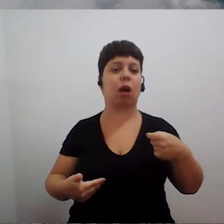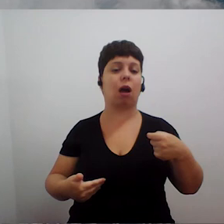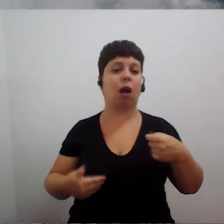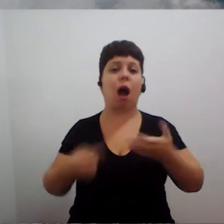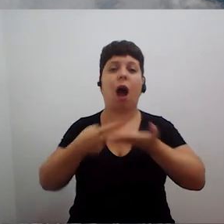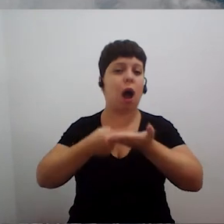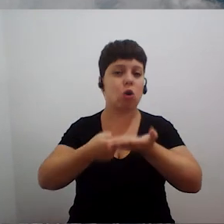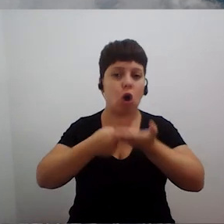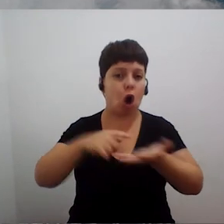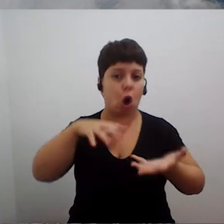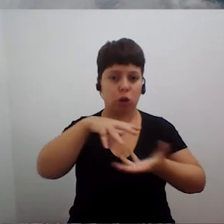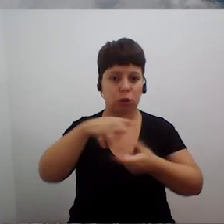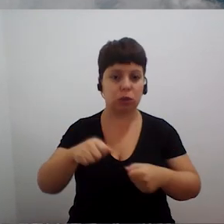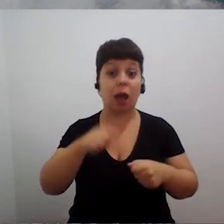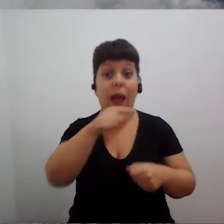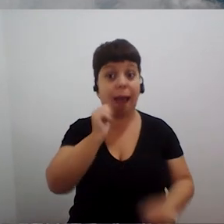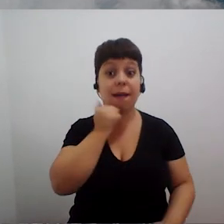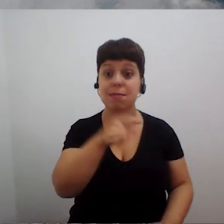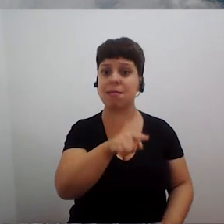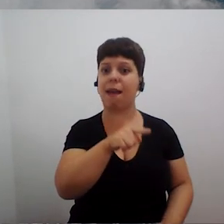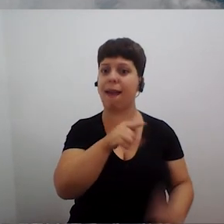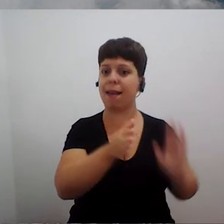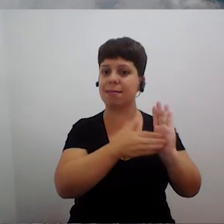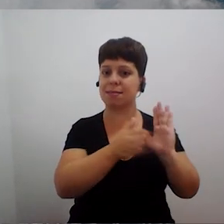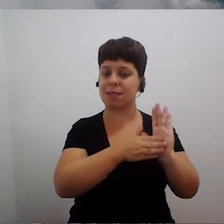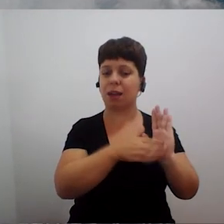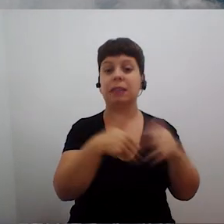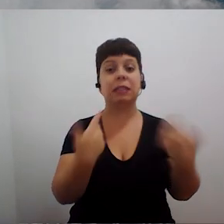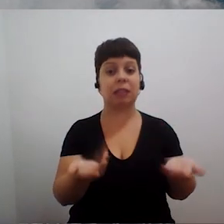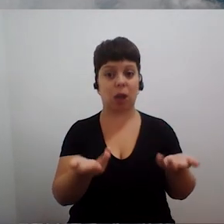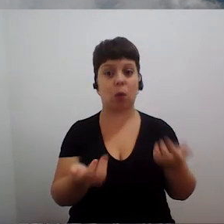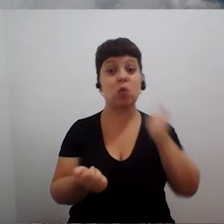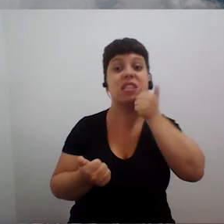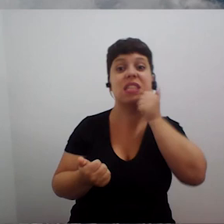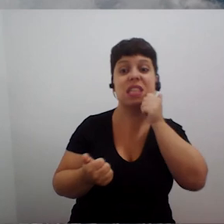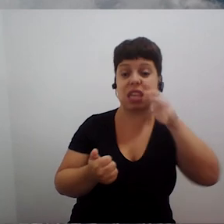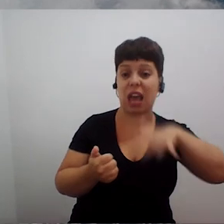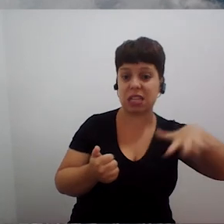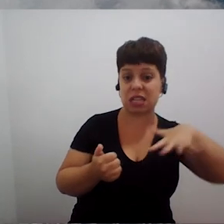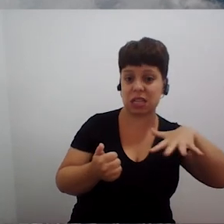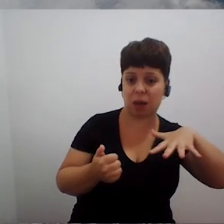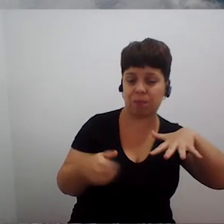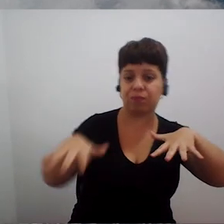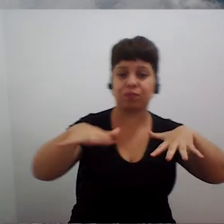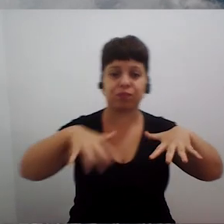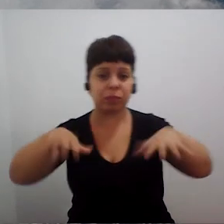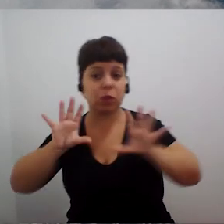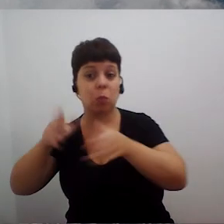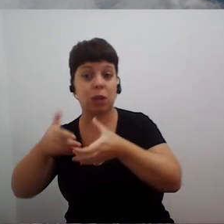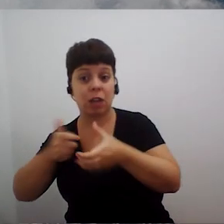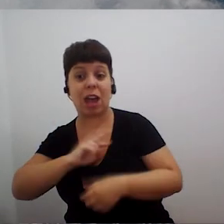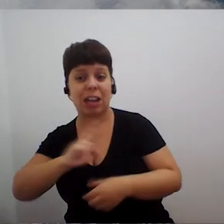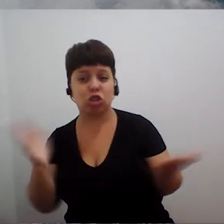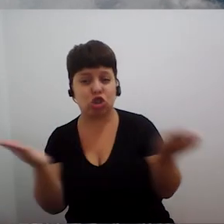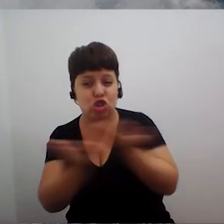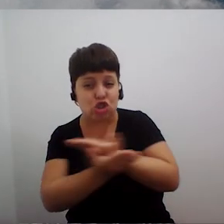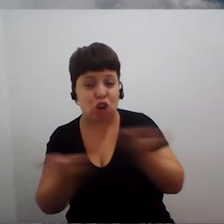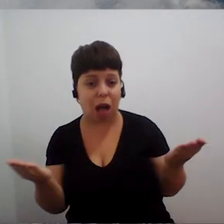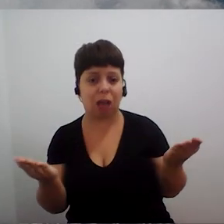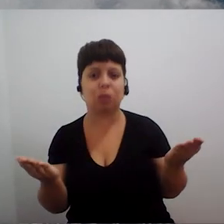no nível dos acordos internacionais e essa aproximação entre a ciência e a comunidade religiosa esse diálogo